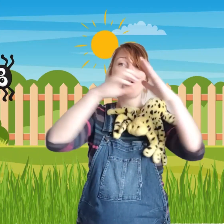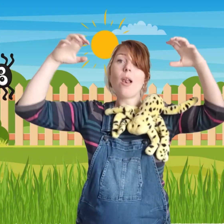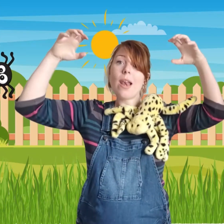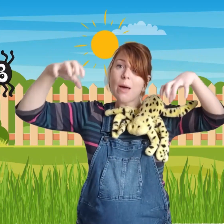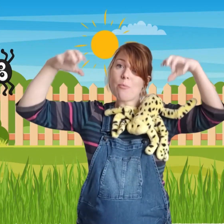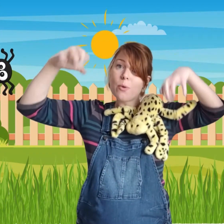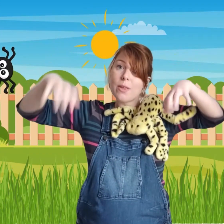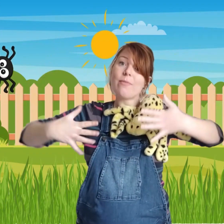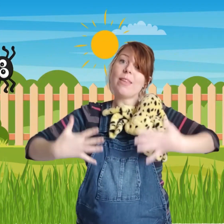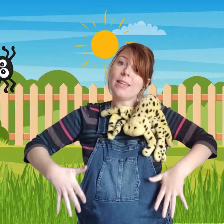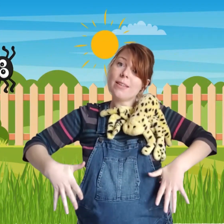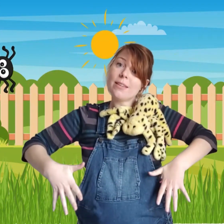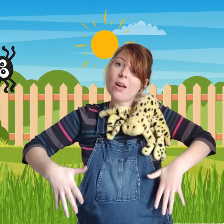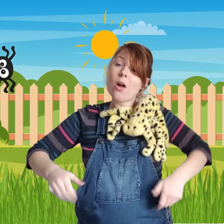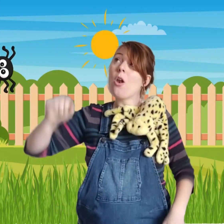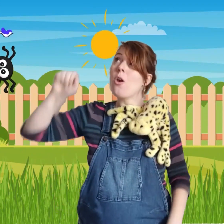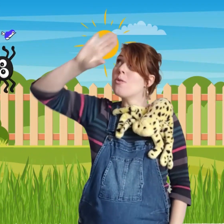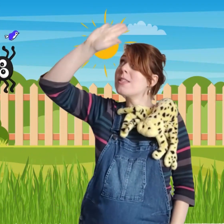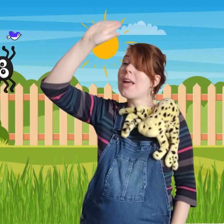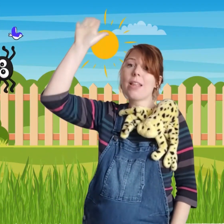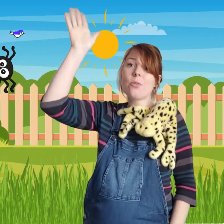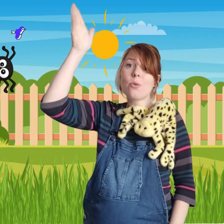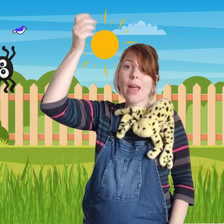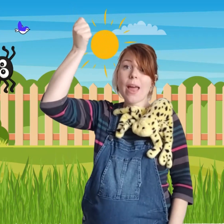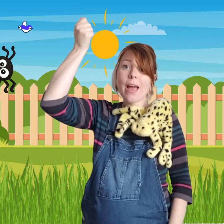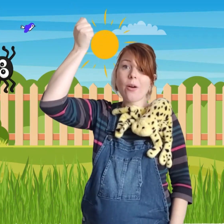La pluie est finie Le ciel est tout clair